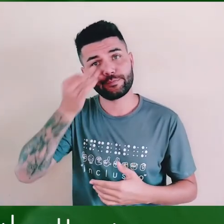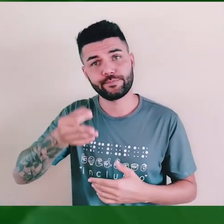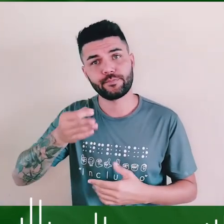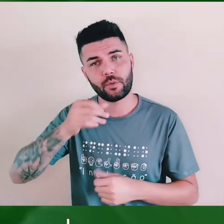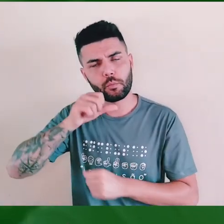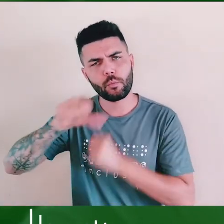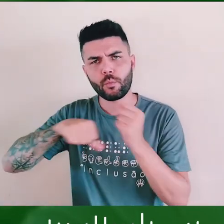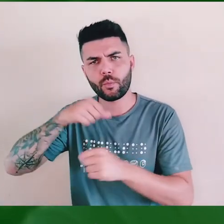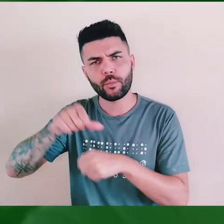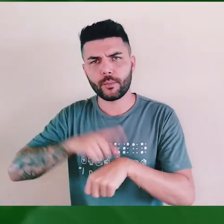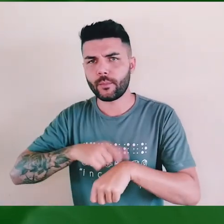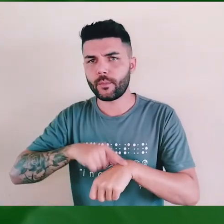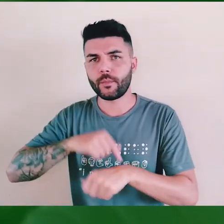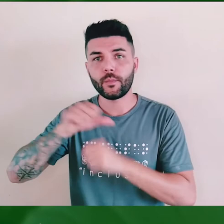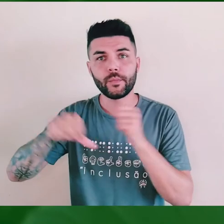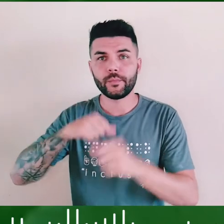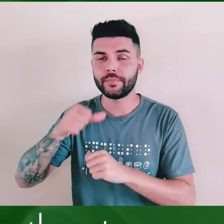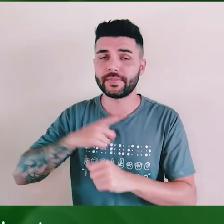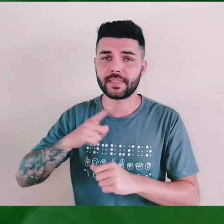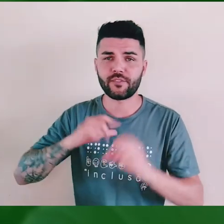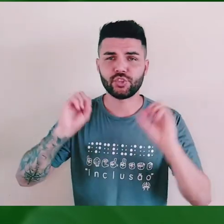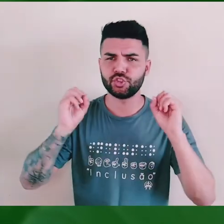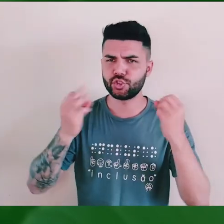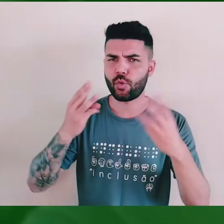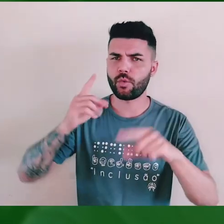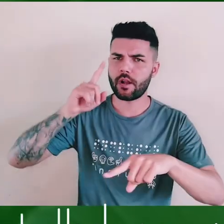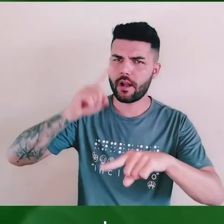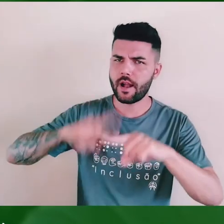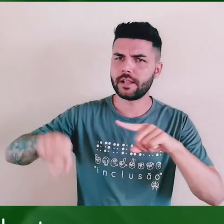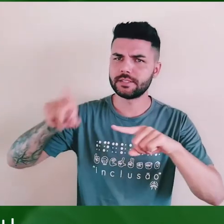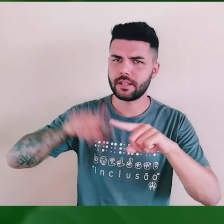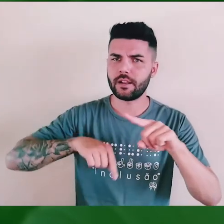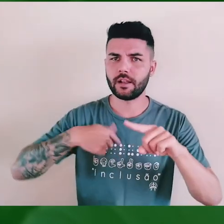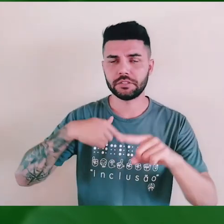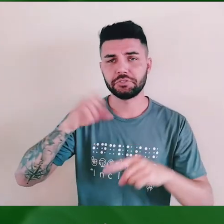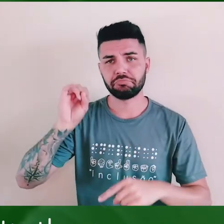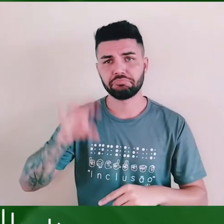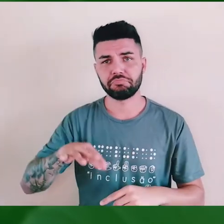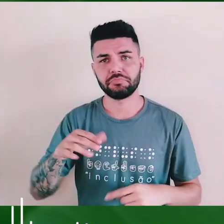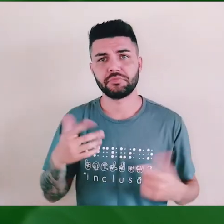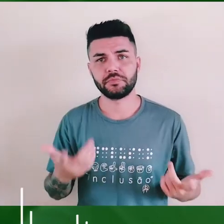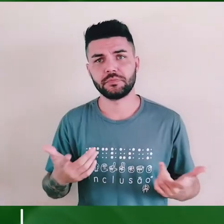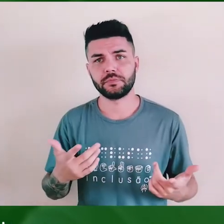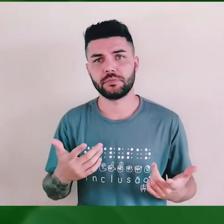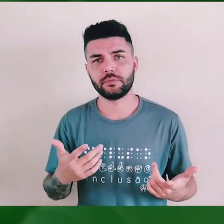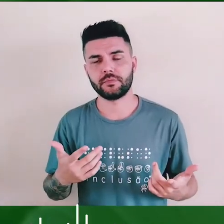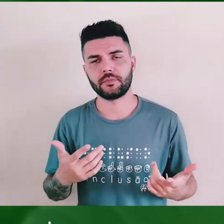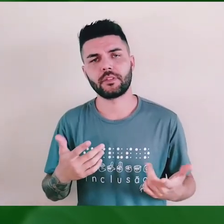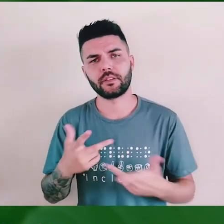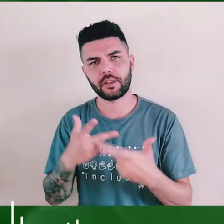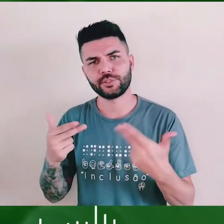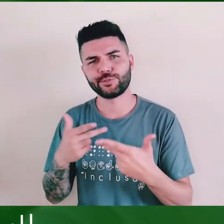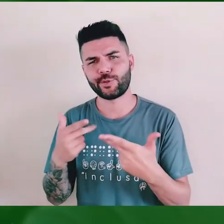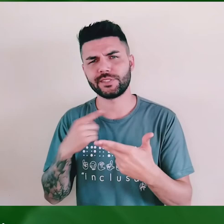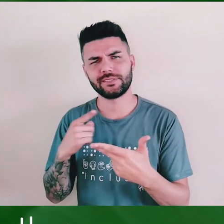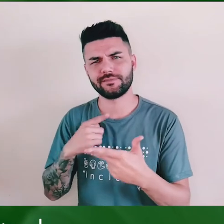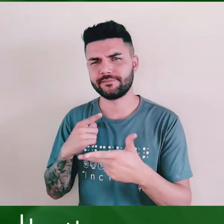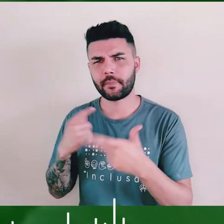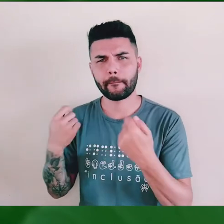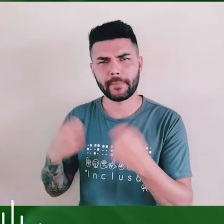Os shows foram cancelados. Eu acho que as coisas tem limite, e não é frescura. Eu